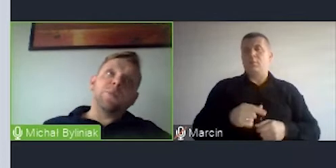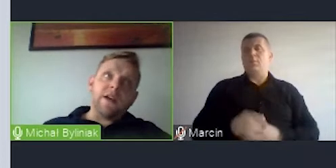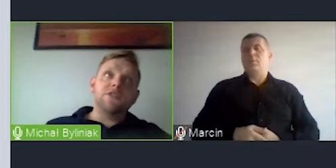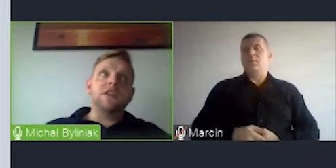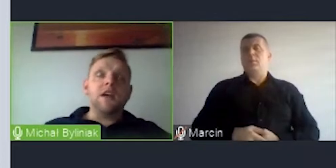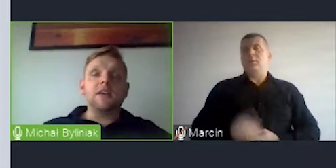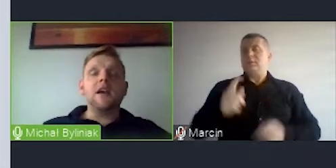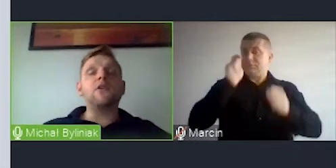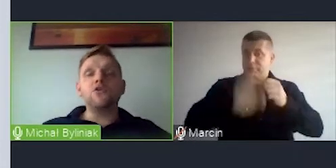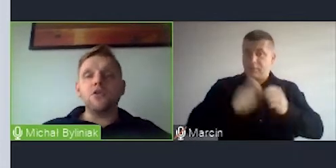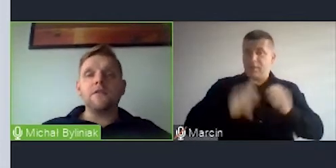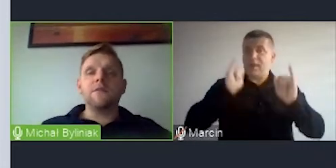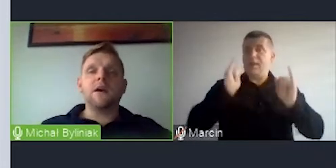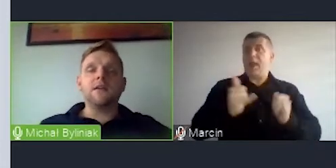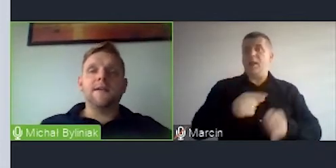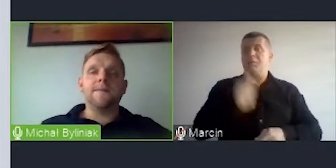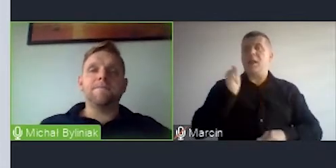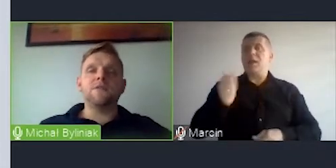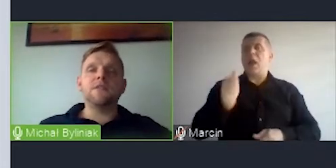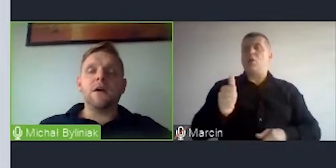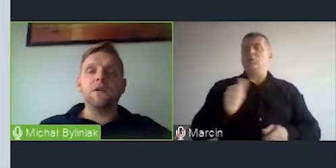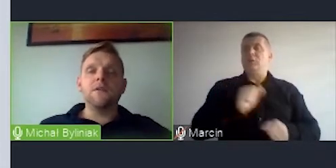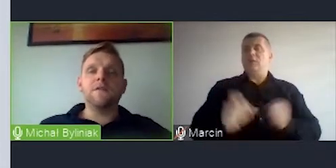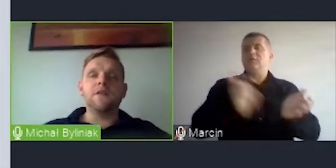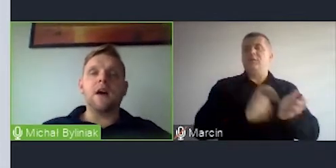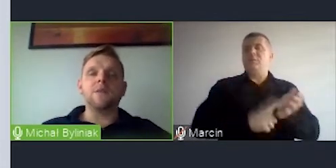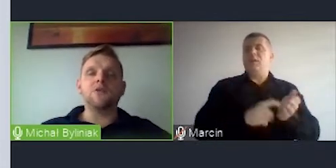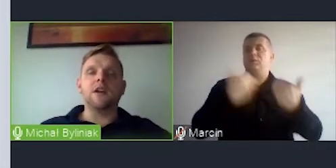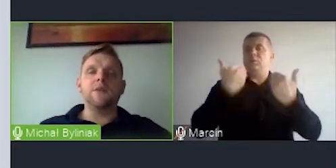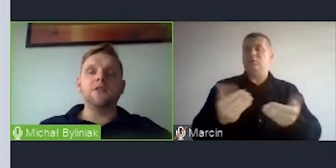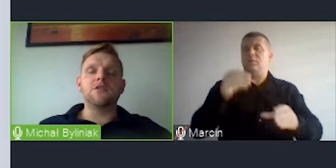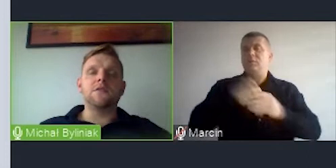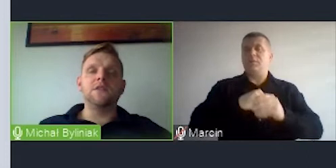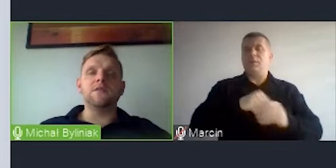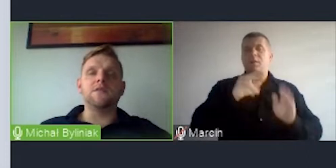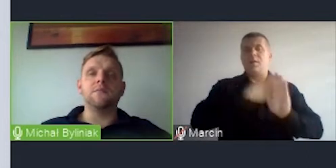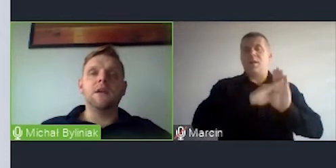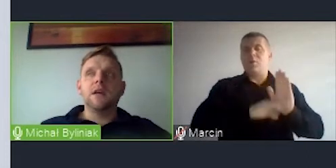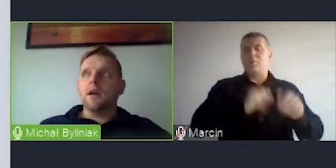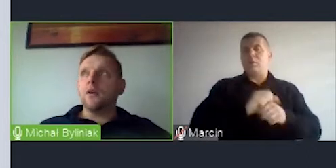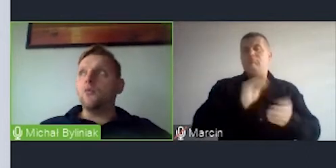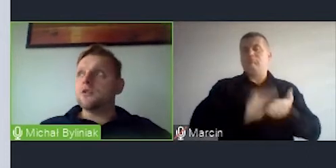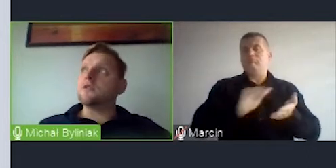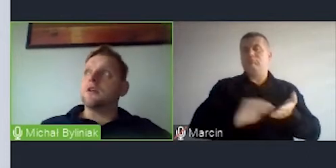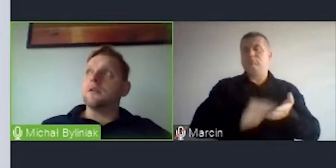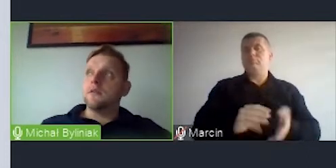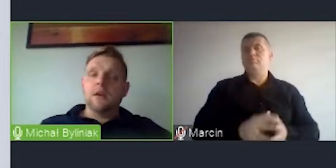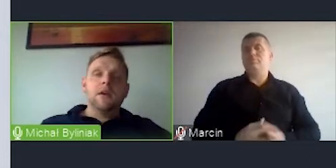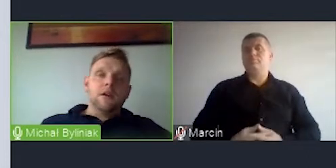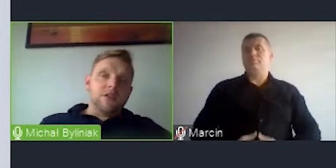To sprawdźcie jakie jakościowe wymagania zostały w harmonogramie rzeczowo-finansowym umieszczone.